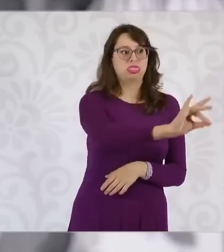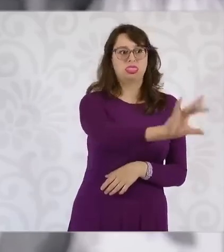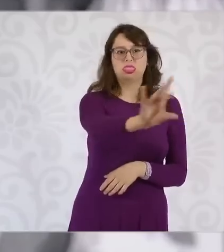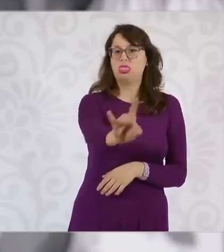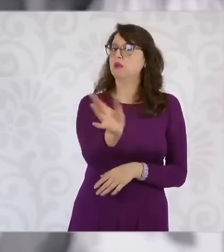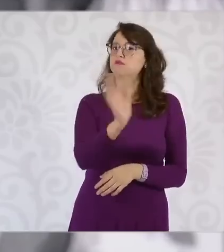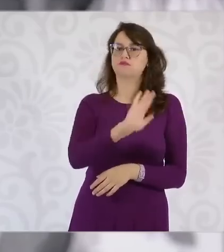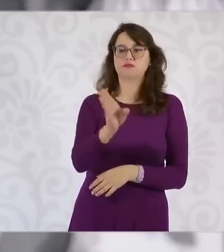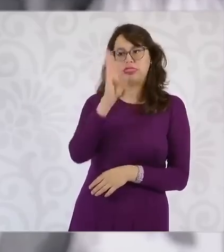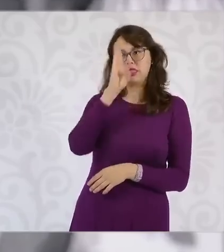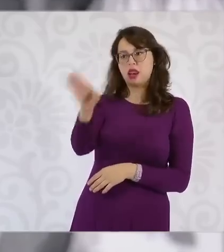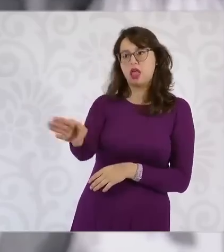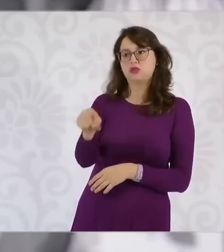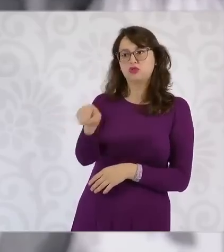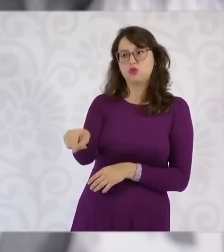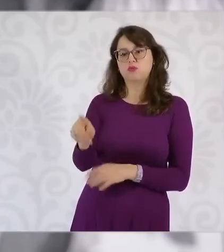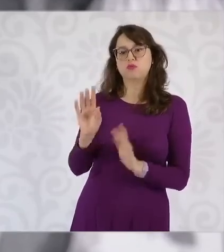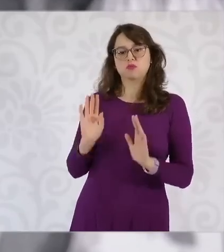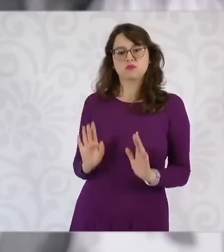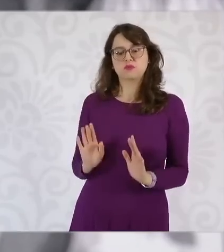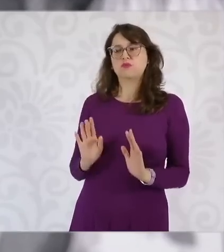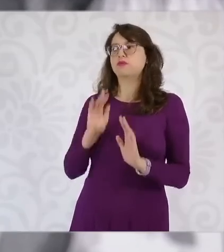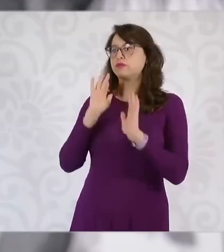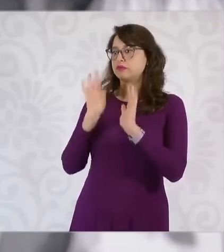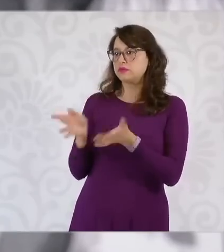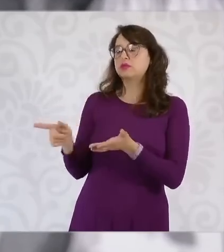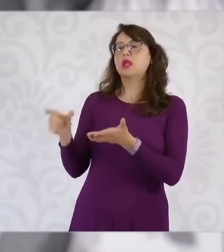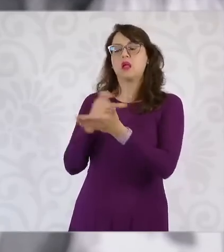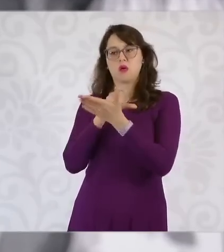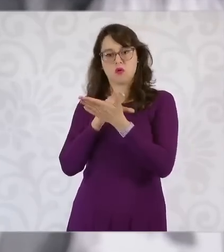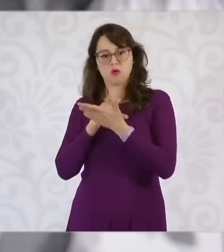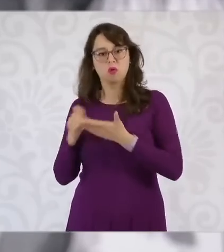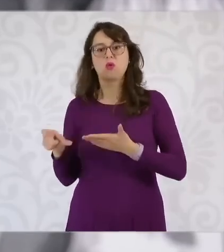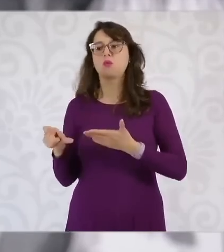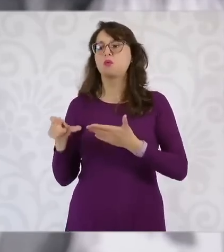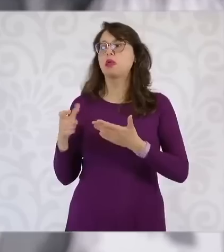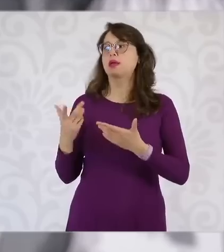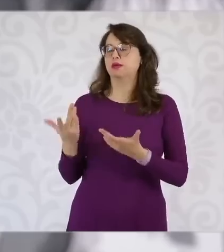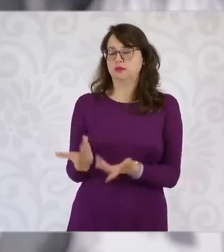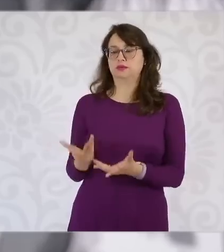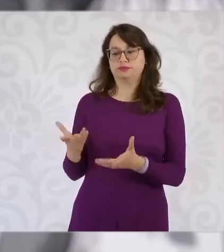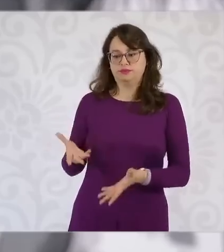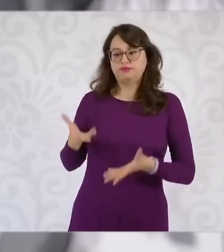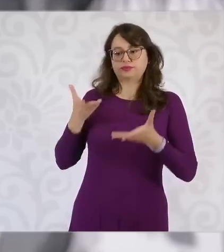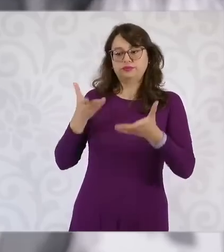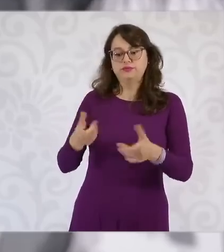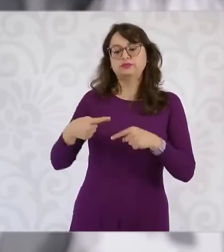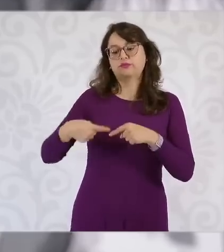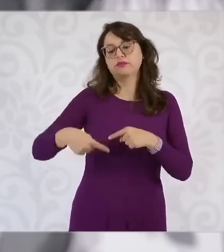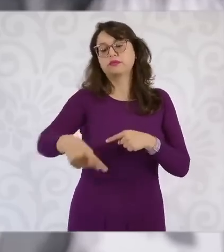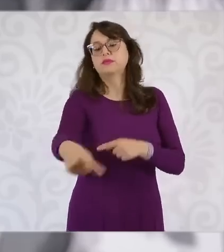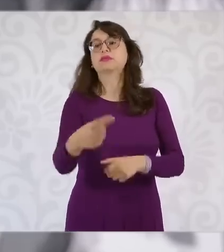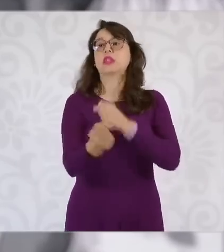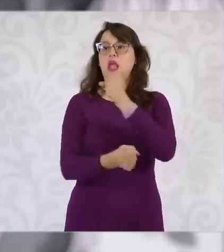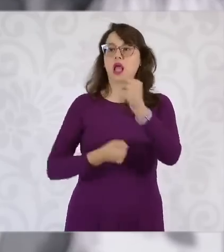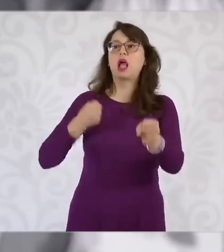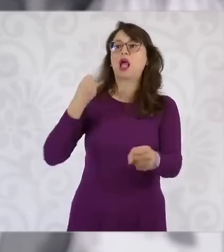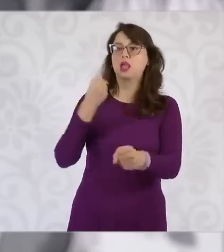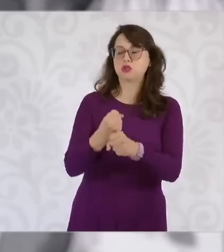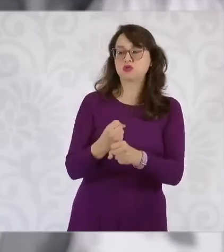entonces hay fue una compra complementaria y ahora eh se está asignando para la compra bianual que